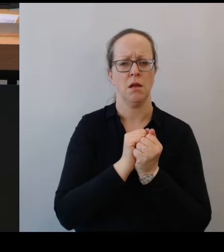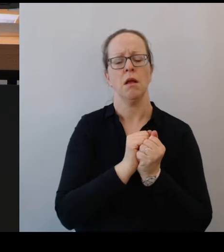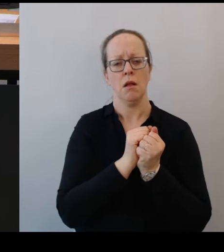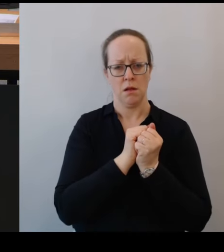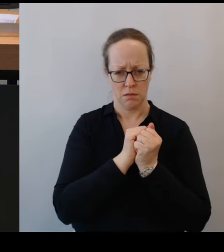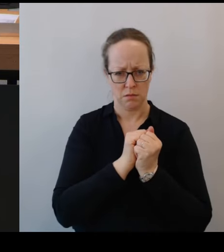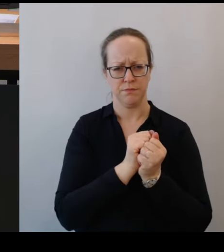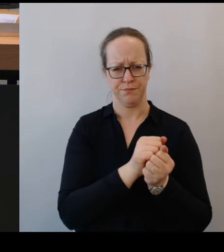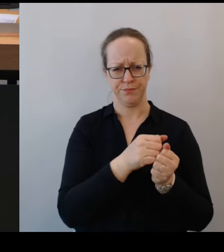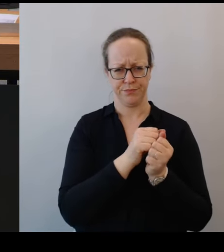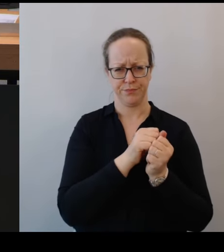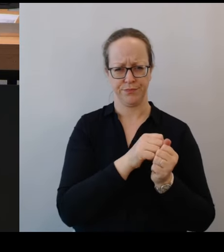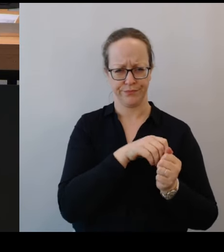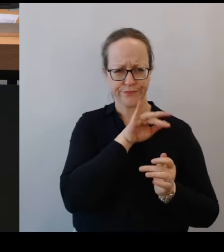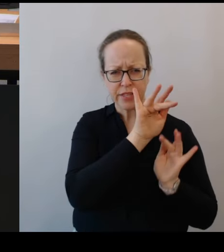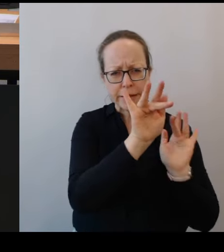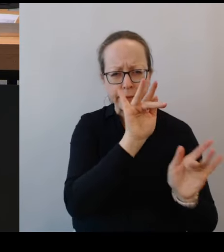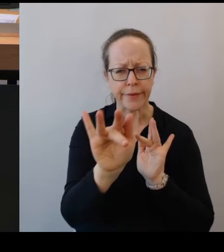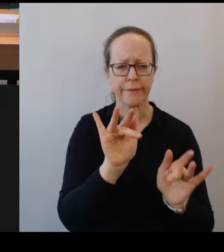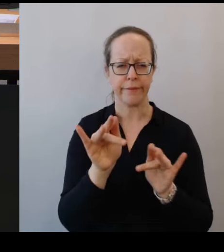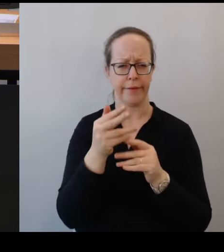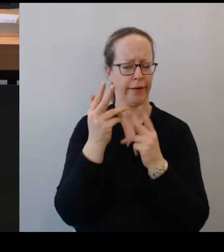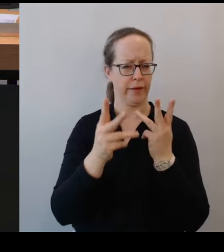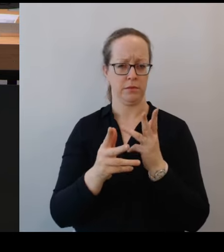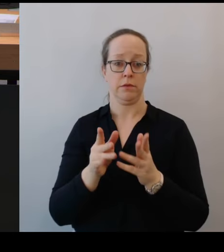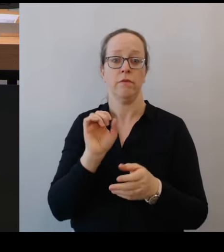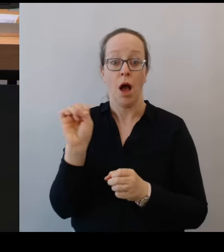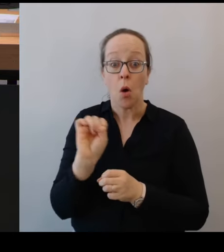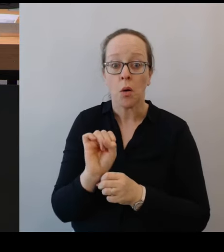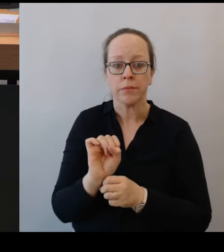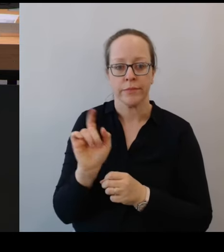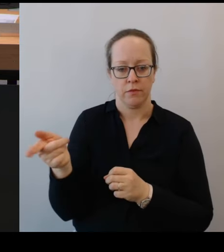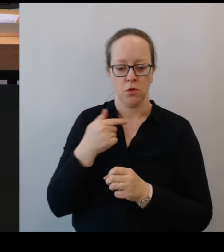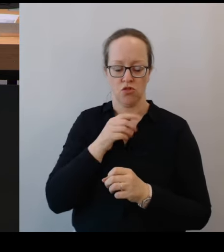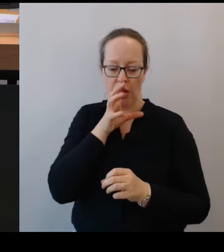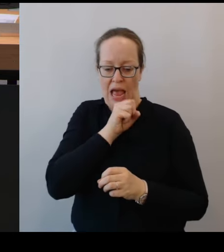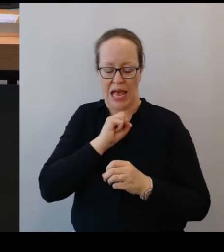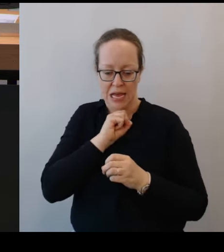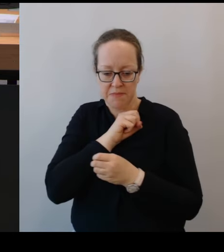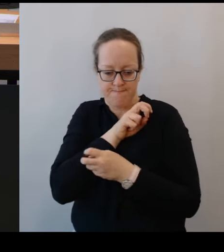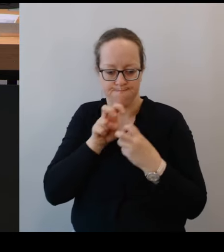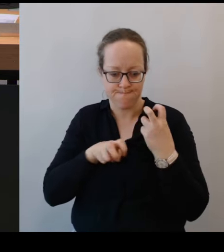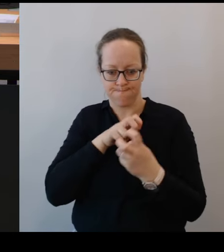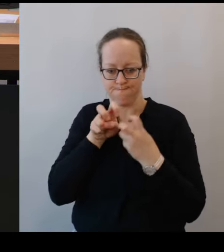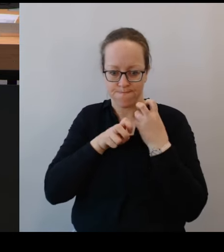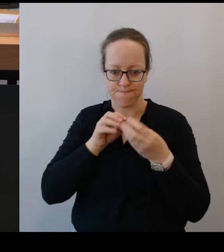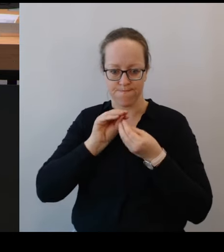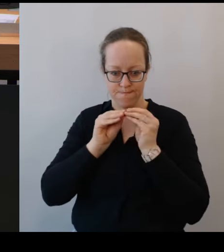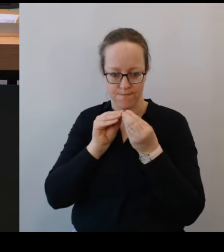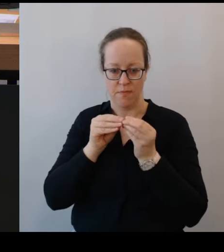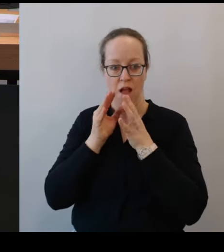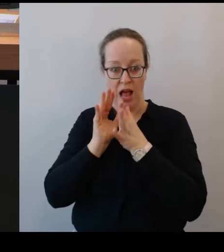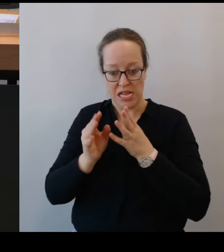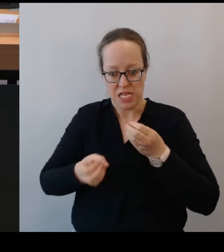Pläne schmieden und weiteren Hass sähen. Für alle Demokratinnen muss klar sein: Jeder Angriff auf kritische Journalistinnen ist ein